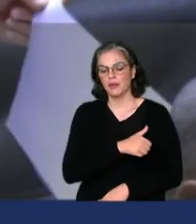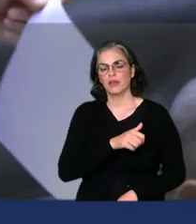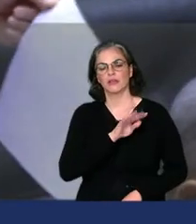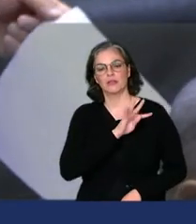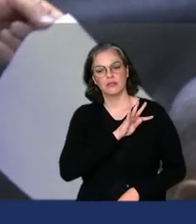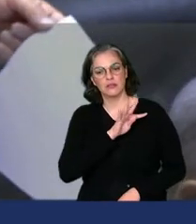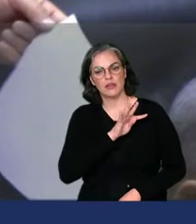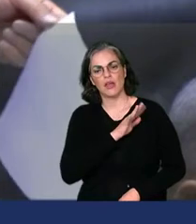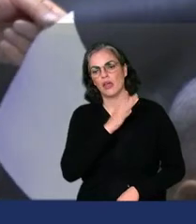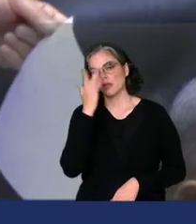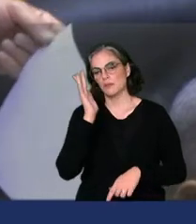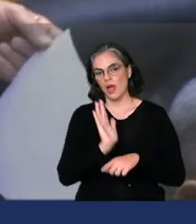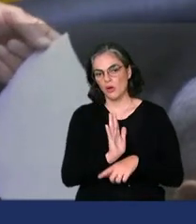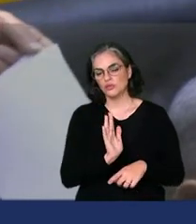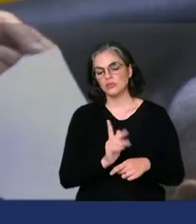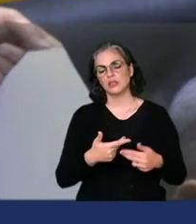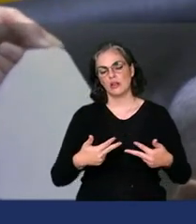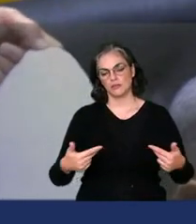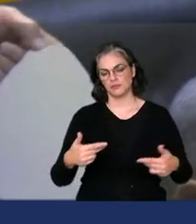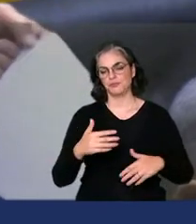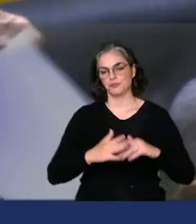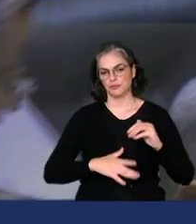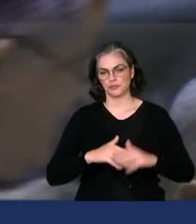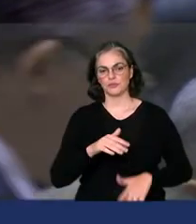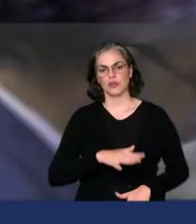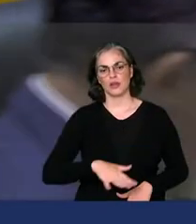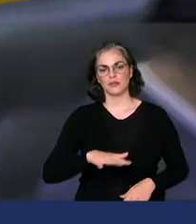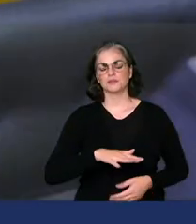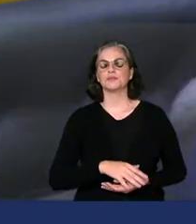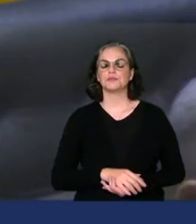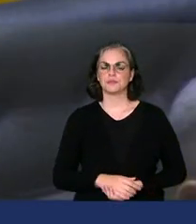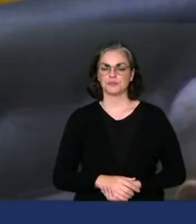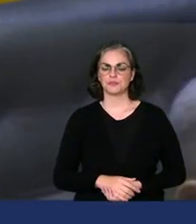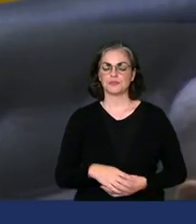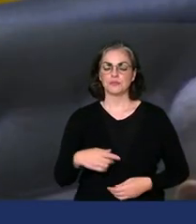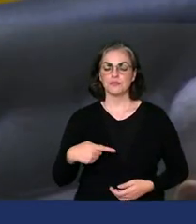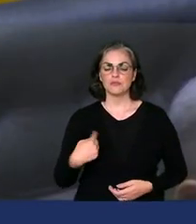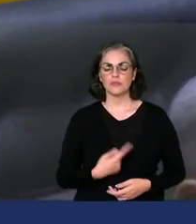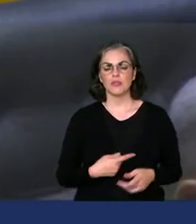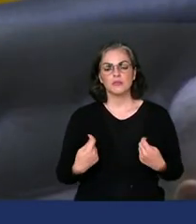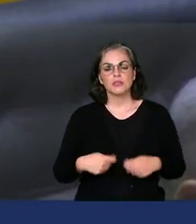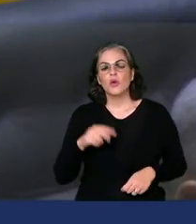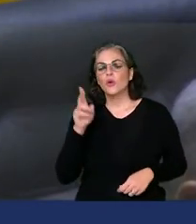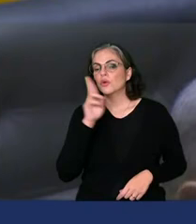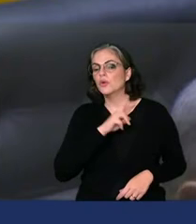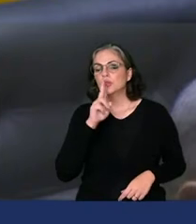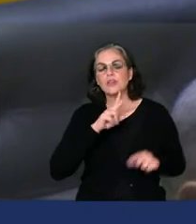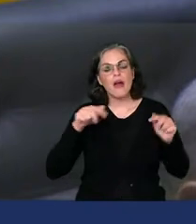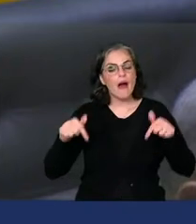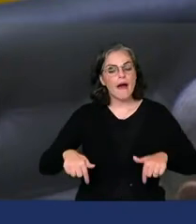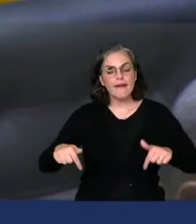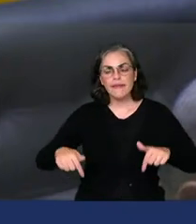E PARA OS AUXILIARES. NÓS PRECISAMOS, PRESIDENTE ARTUR LIRA, TRAZER IMEDIATAMENTE PARA O PLENÁRIO, DEPOIS DO